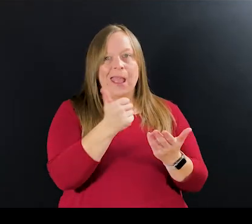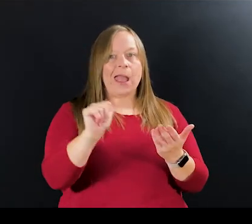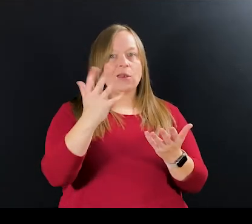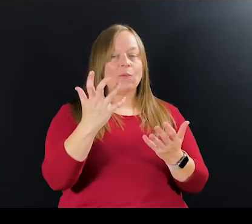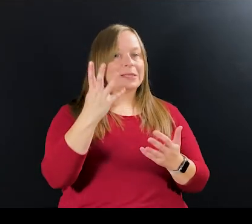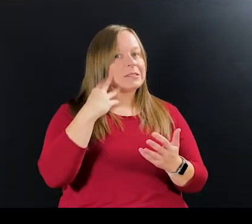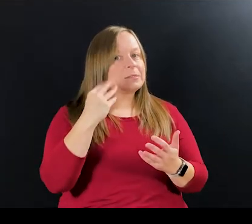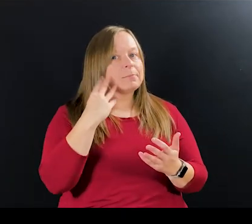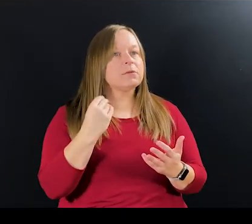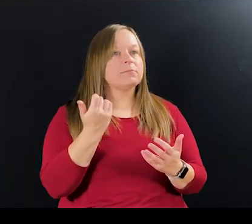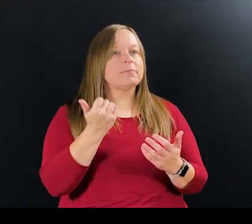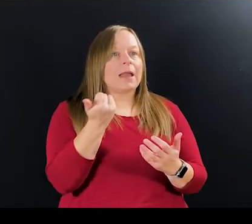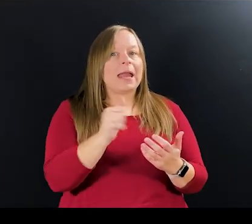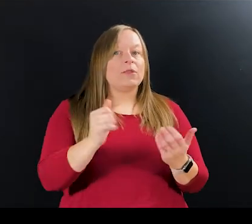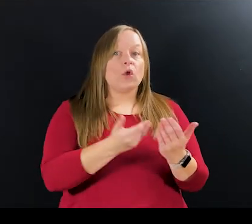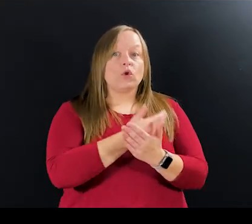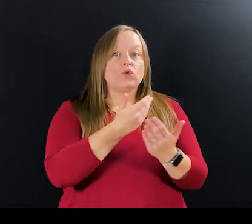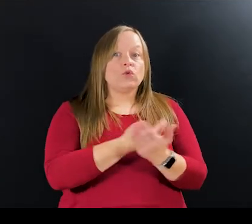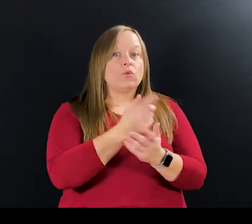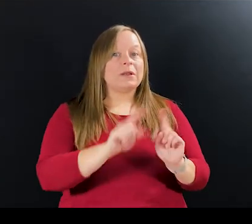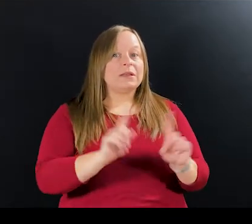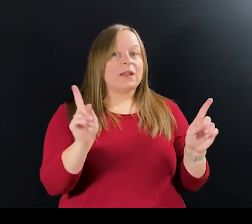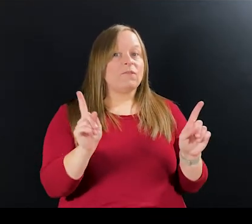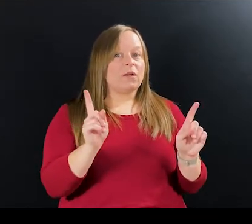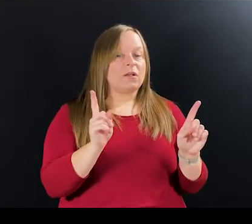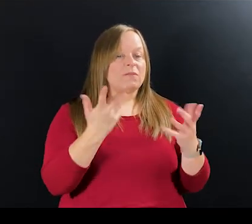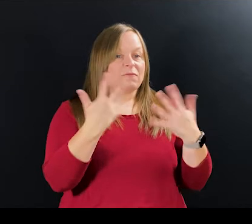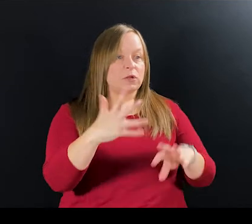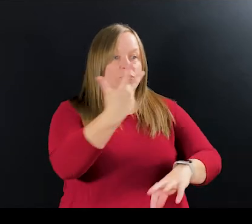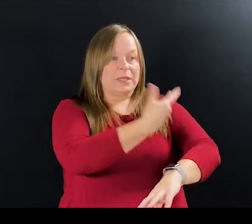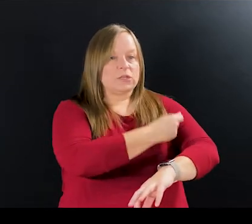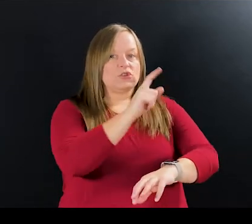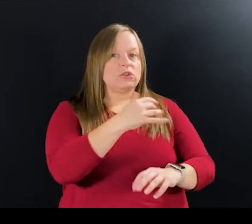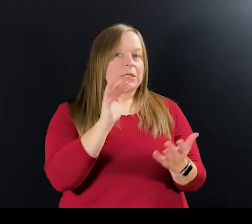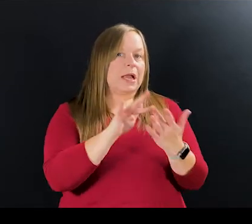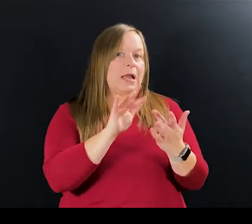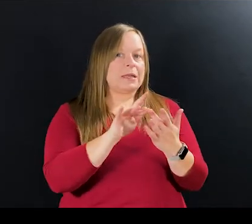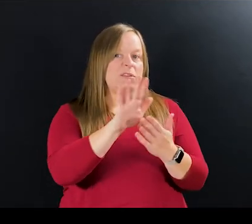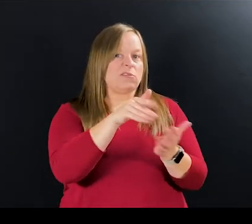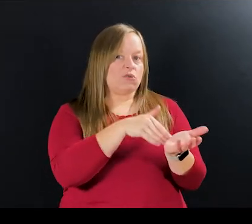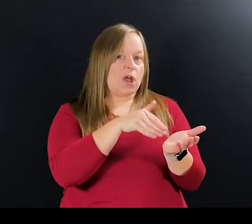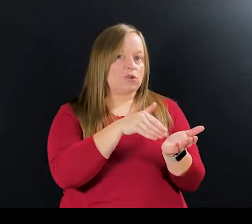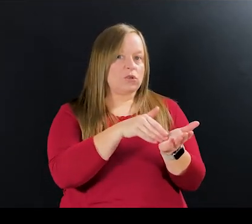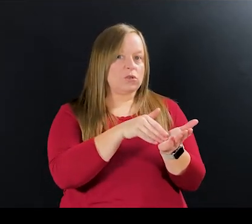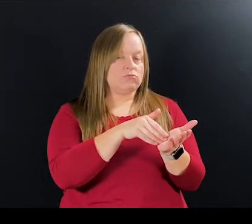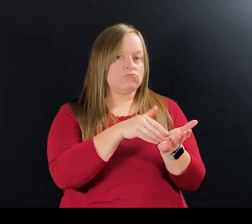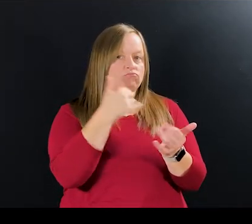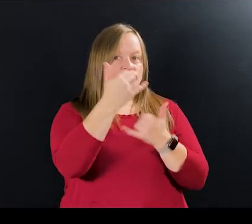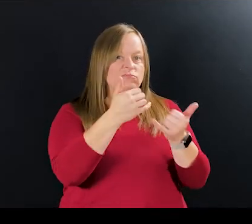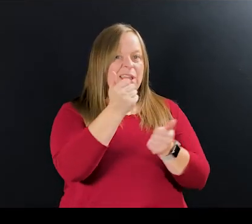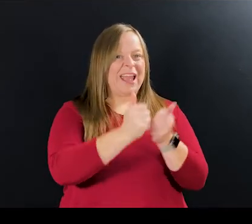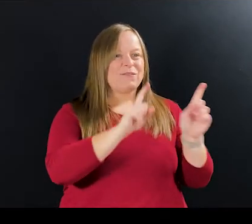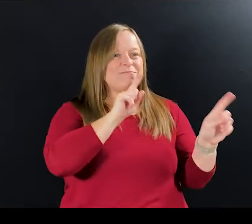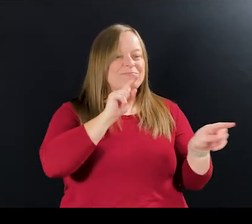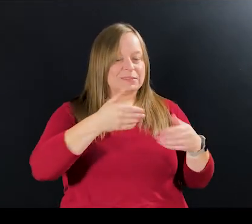y, si alguien experimenta algo nuevo o diferente después de la vacuna, debe comunicarse con su médico. La respuesta de todos es diferente;